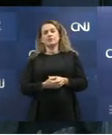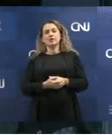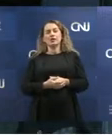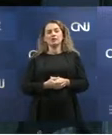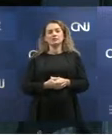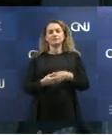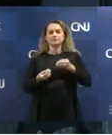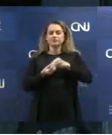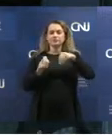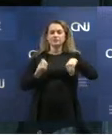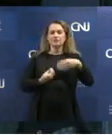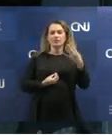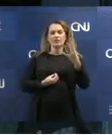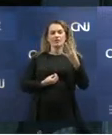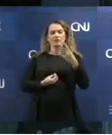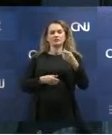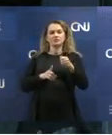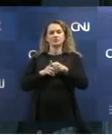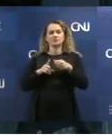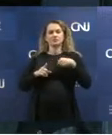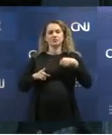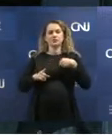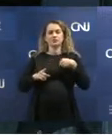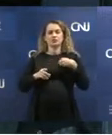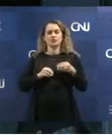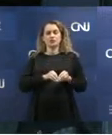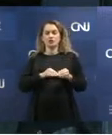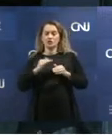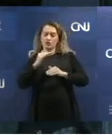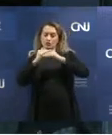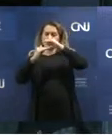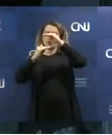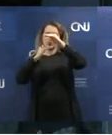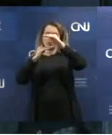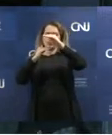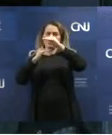Quando fui promovido por merecimento ao a Procuradoria do Rio de Janeiro,